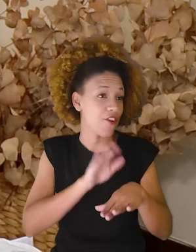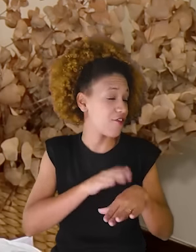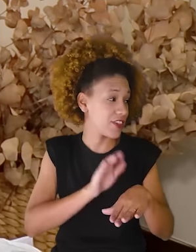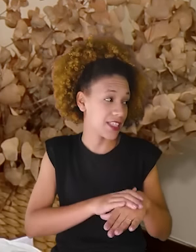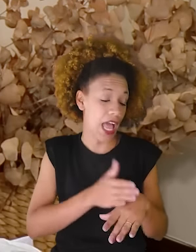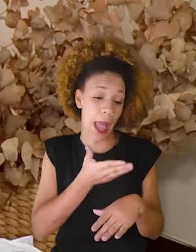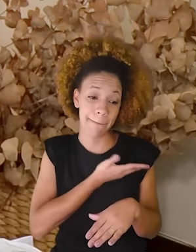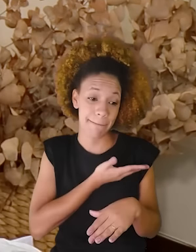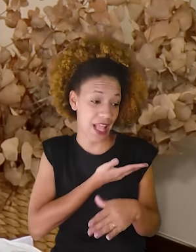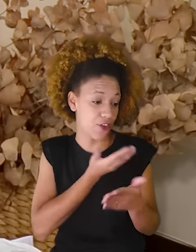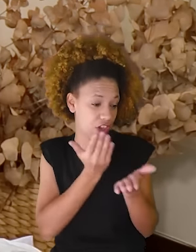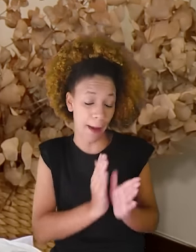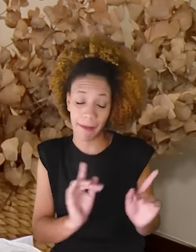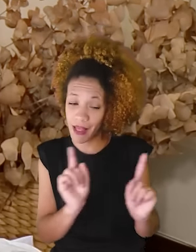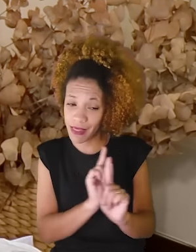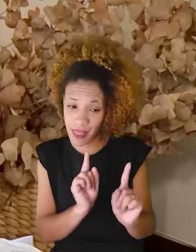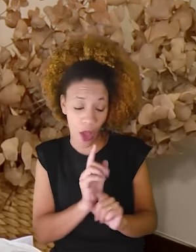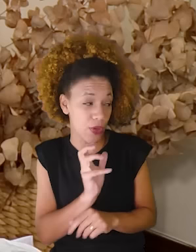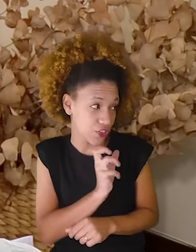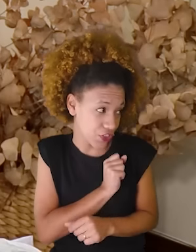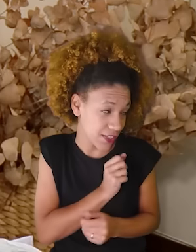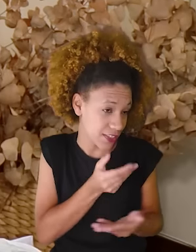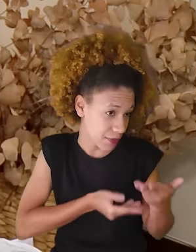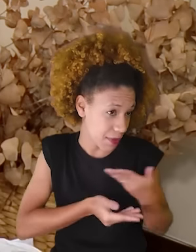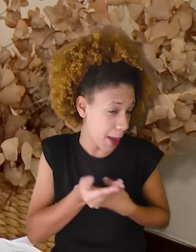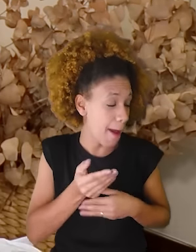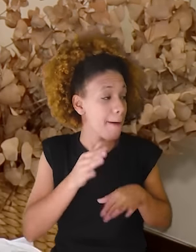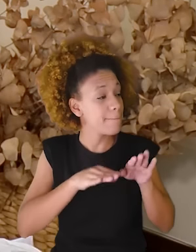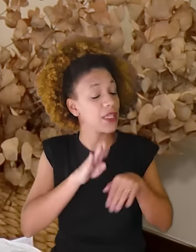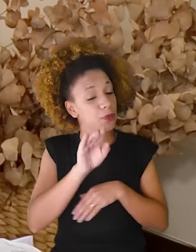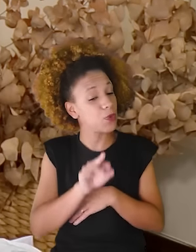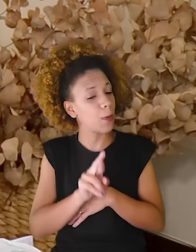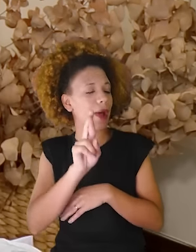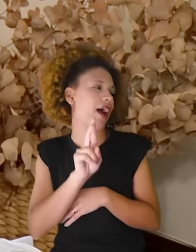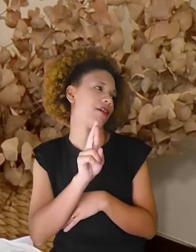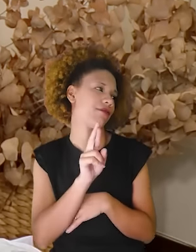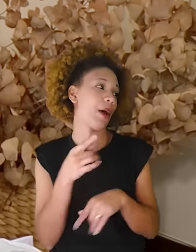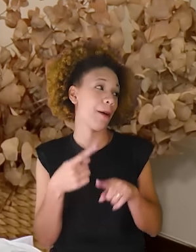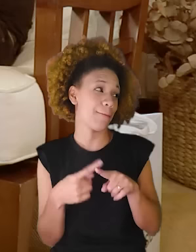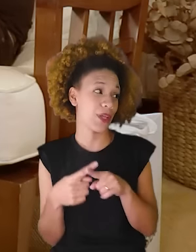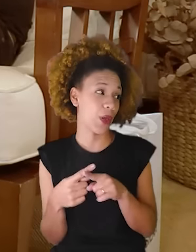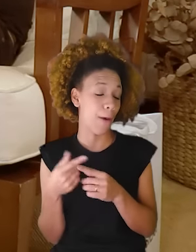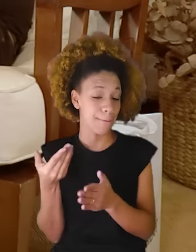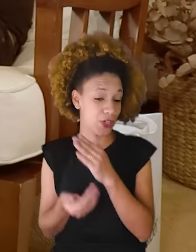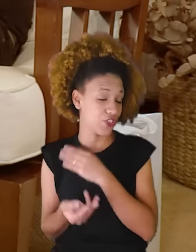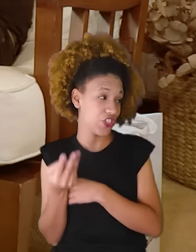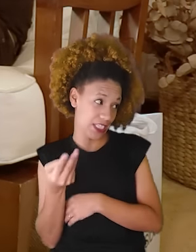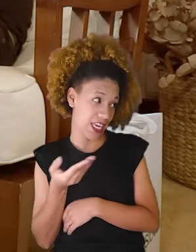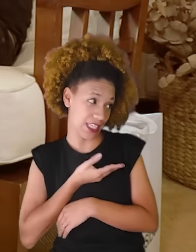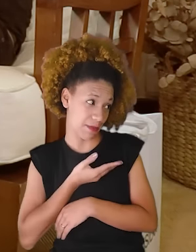nossa amizade a gente se ama mesmo não dando certo essa [ __ ] porque eu perdi três amigos é mesmo